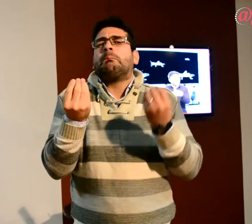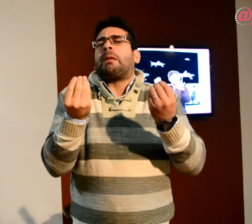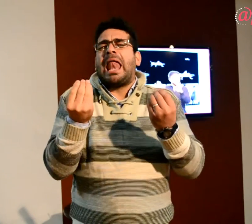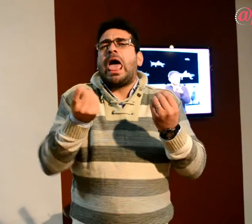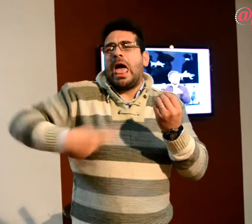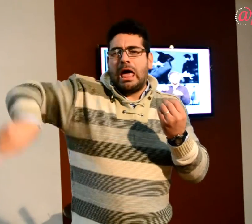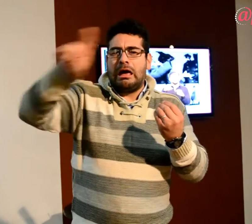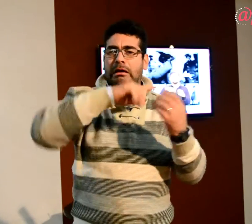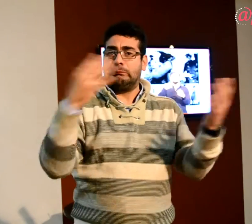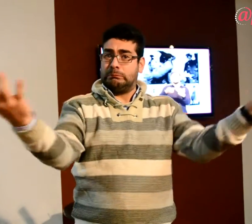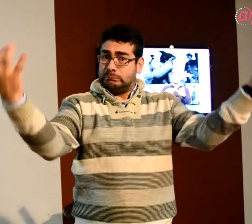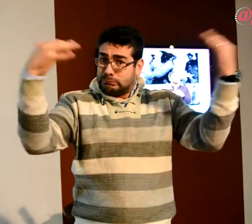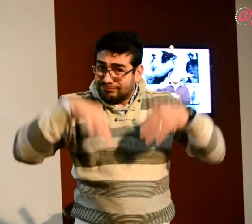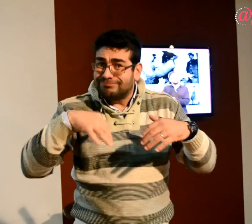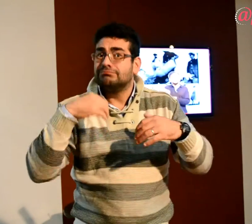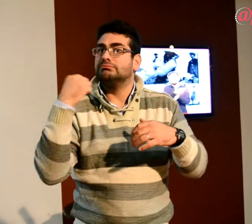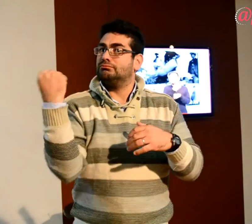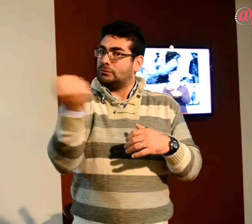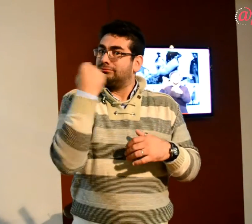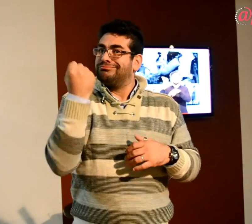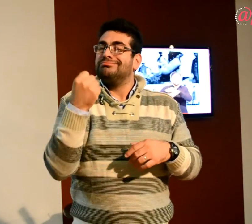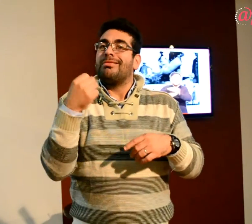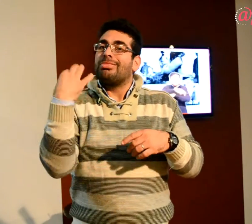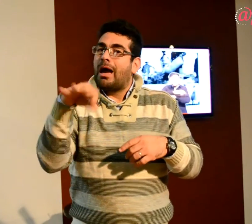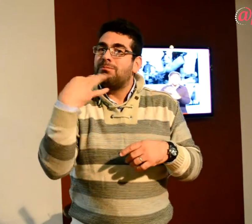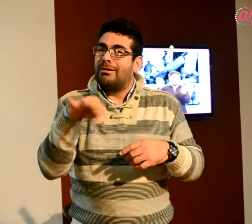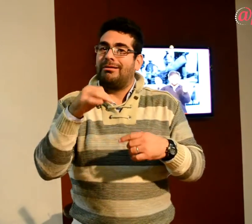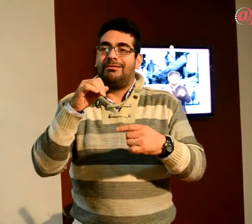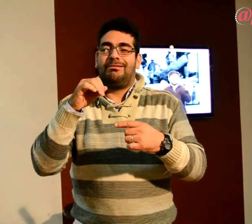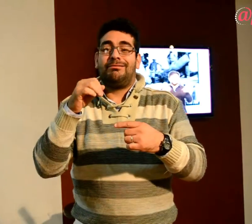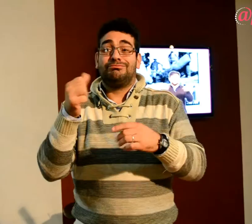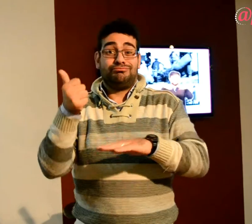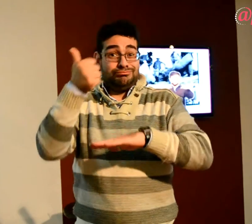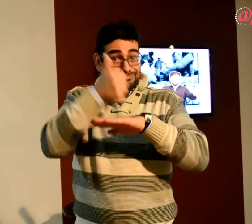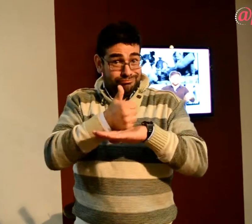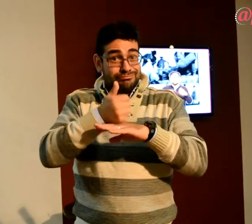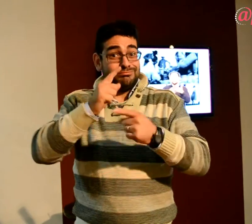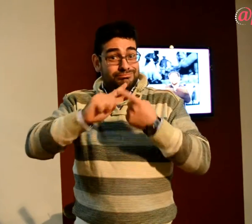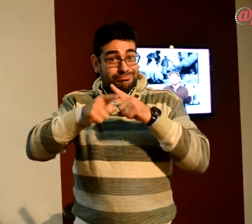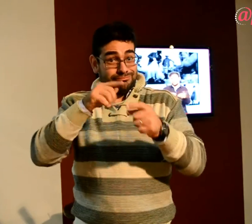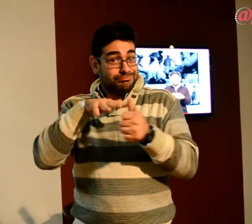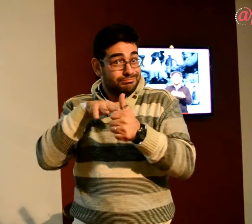Es muy importante que todos vengan al museo. Ellos cuentan con intérpretes y con guías